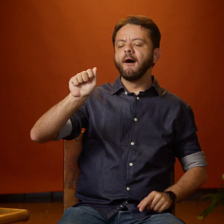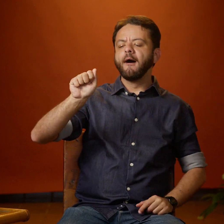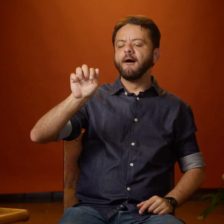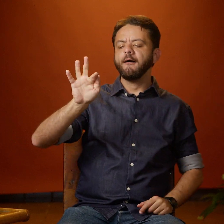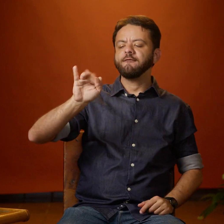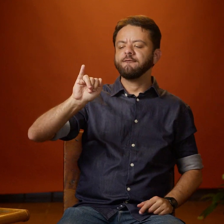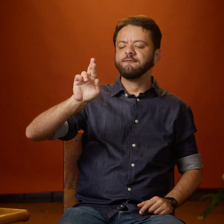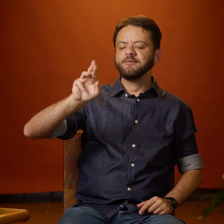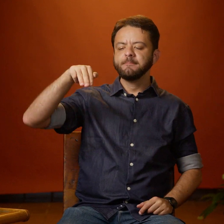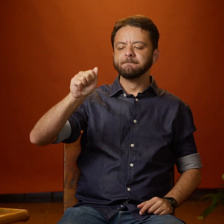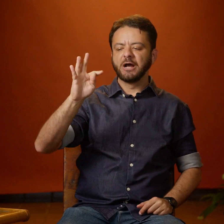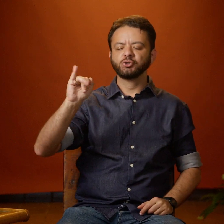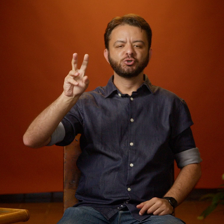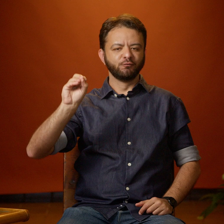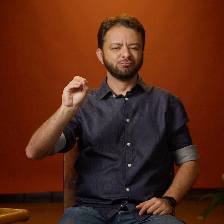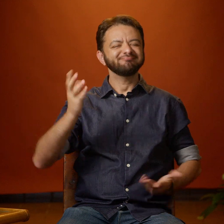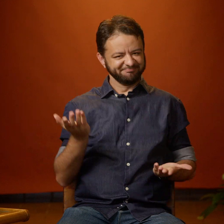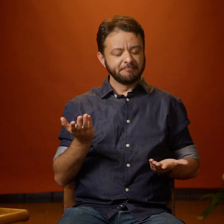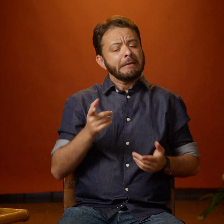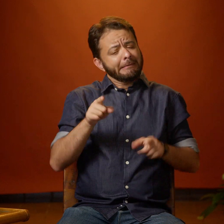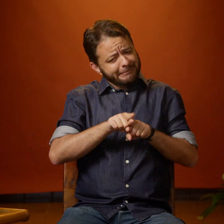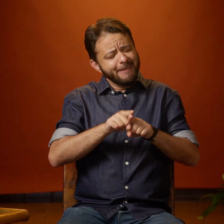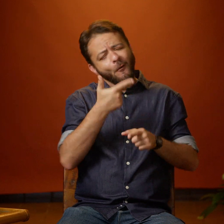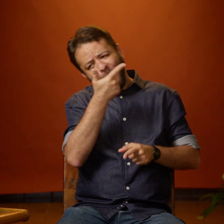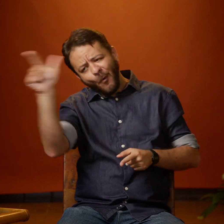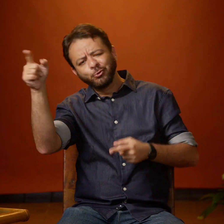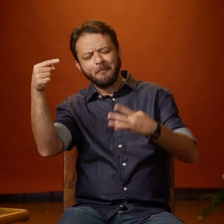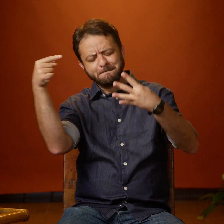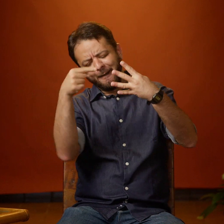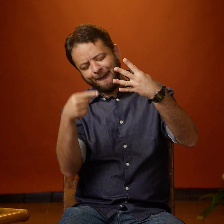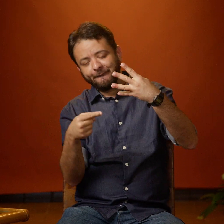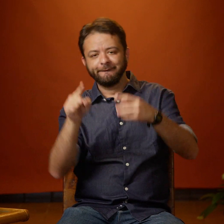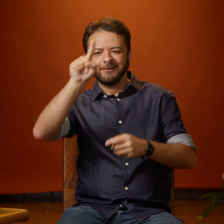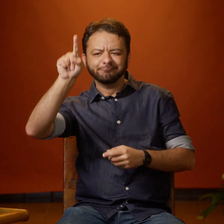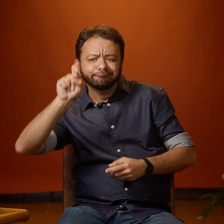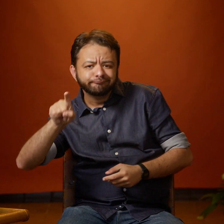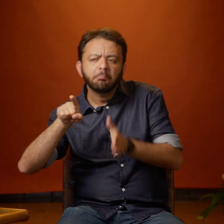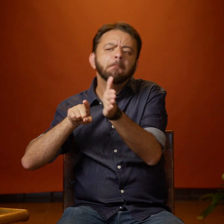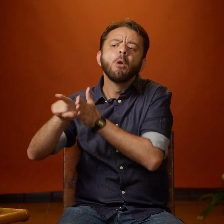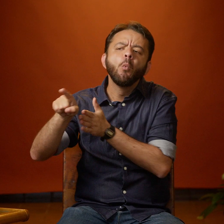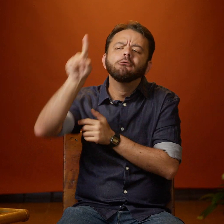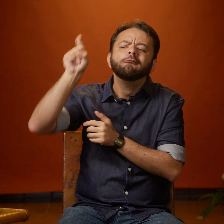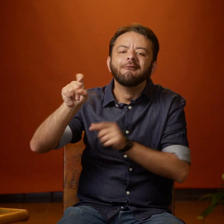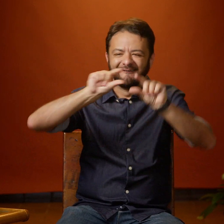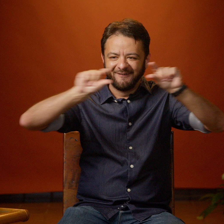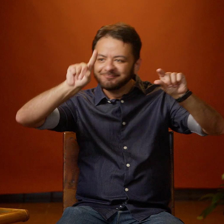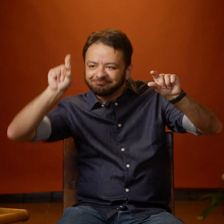É um ponto afirmativo. Também temos outras pontuaçoes, como a de interrogação, a de exclamação